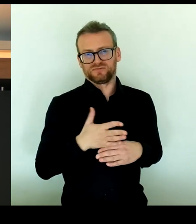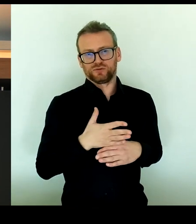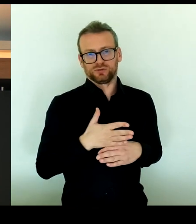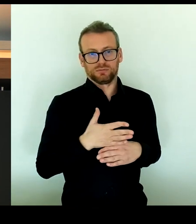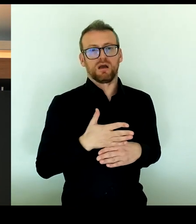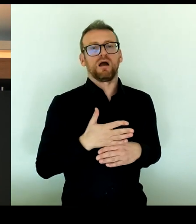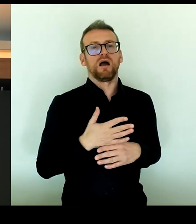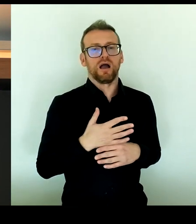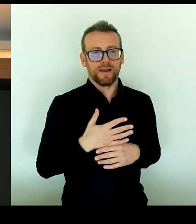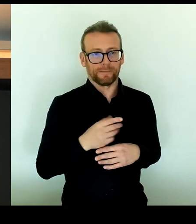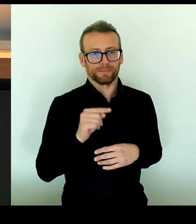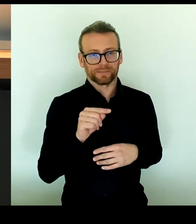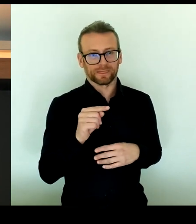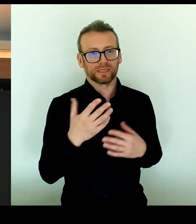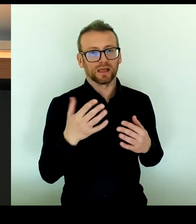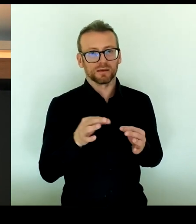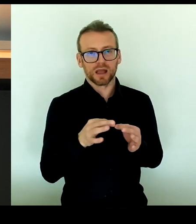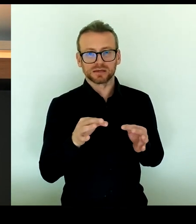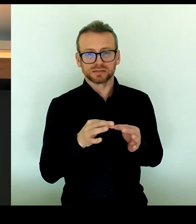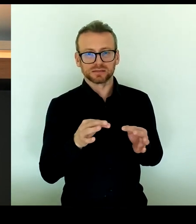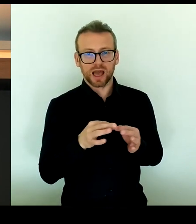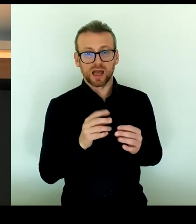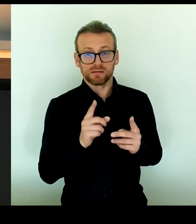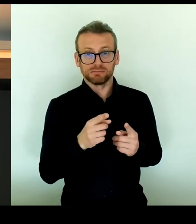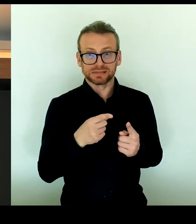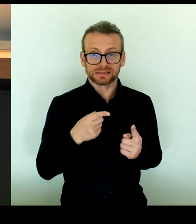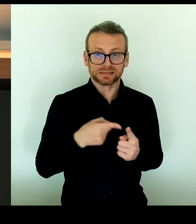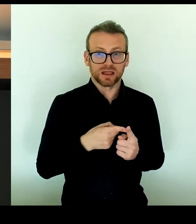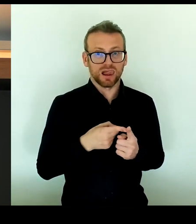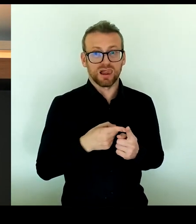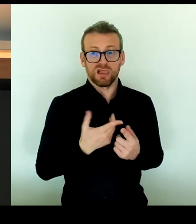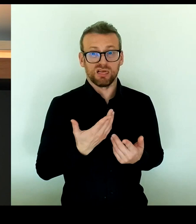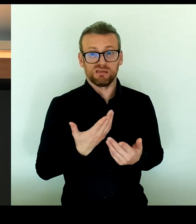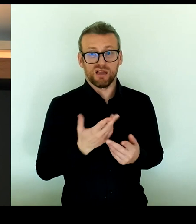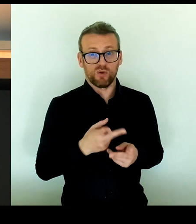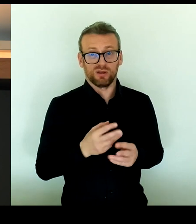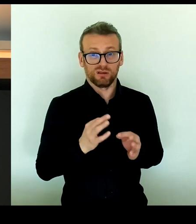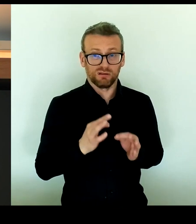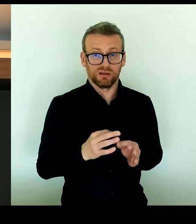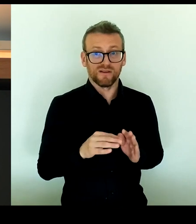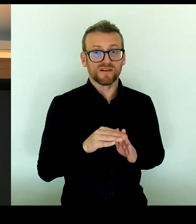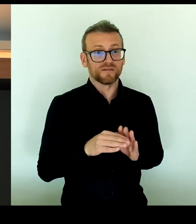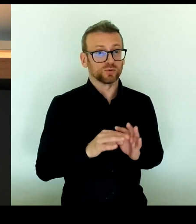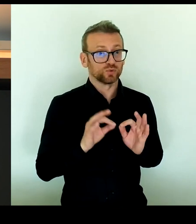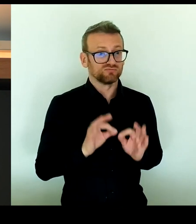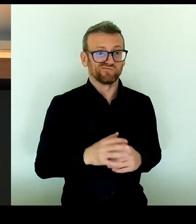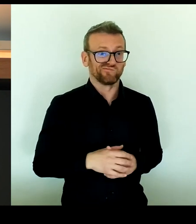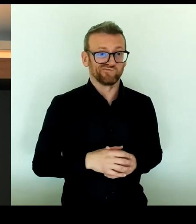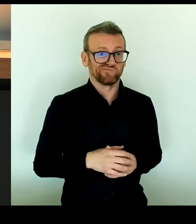aufgreifen, weil hier wir hier ganz deutlich sehen, wie das derzeitige Datenschutzrecht zu einer Art